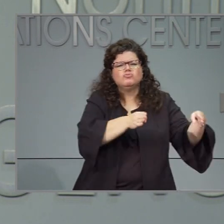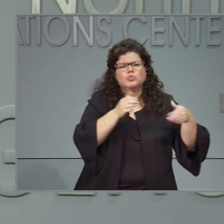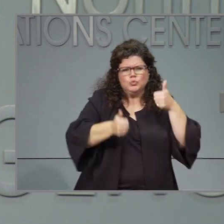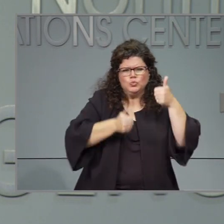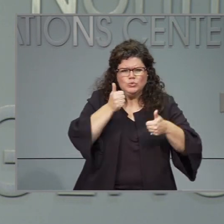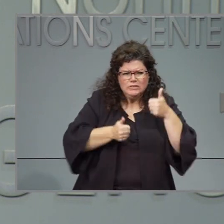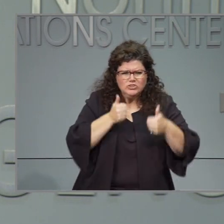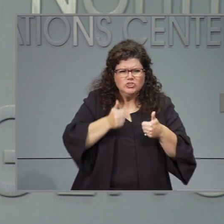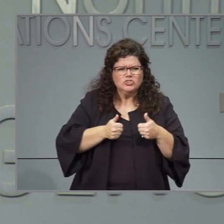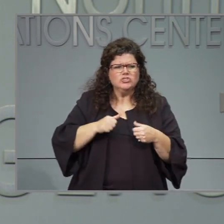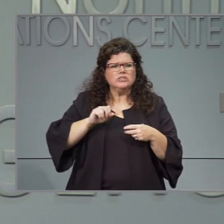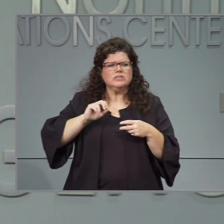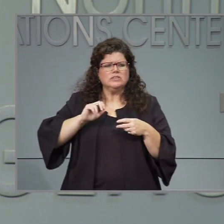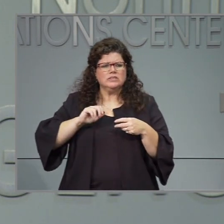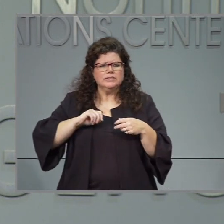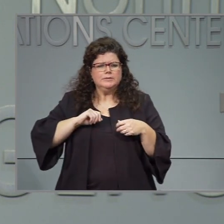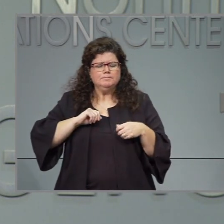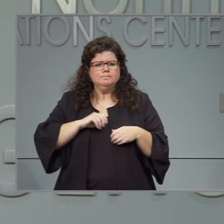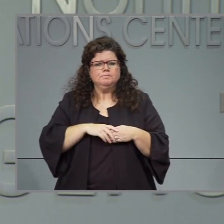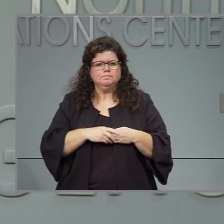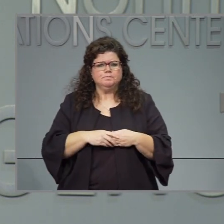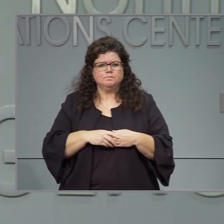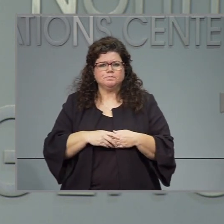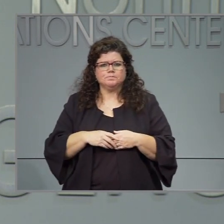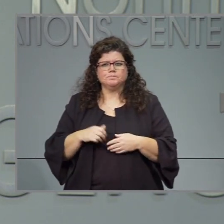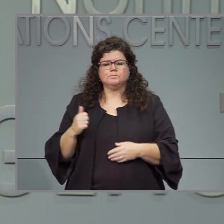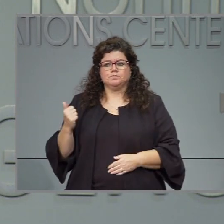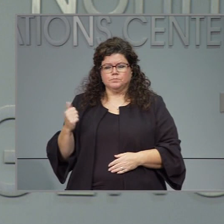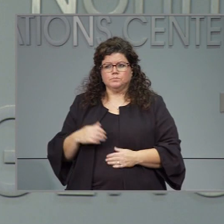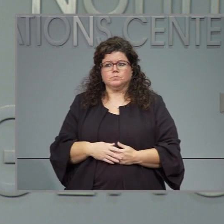Lo ven, sería al final de la fase tres.